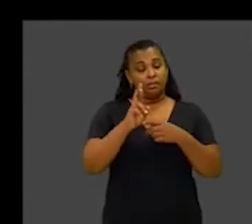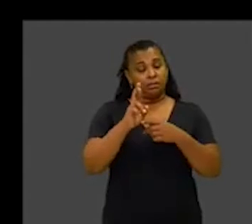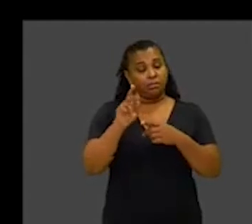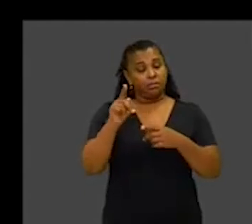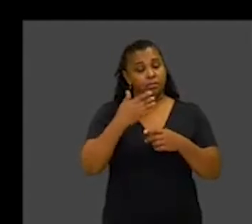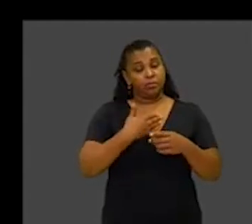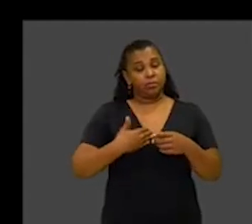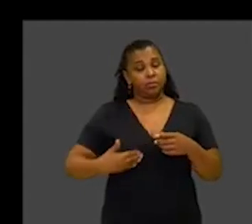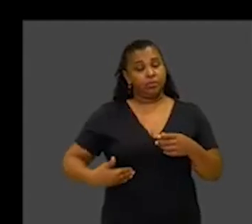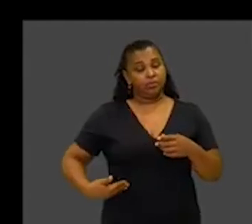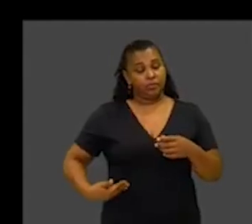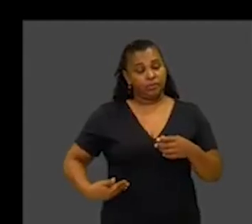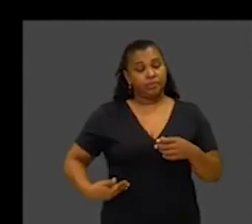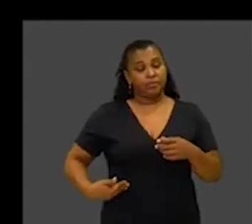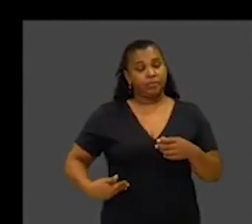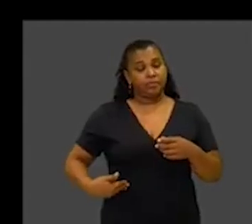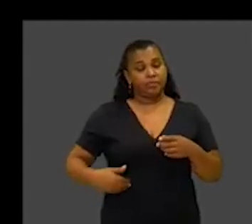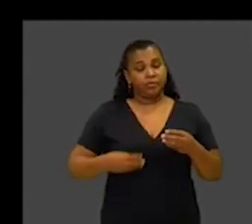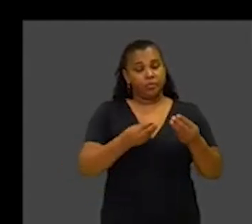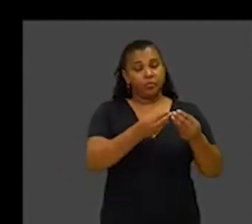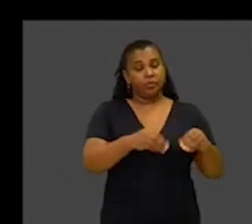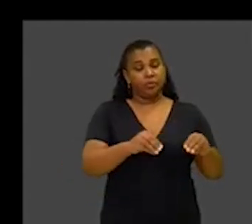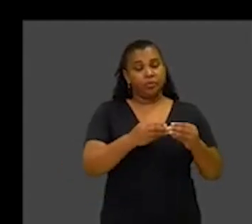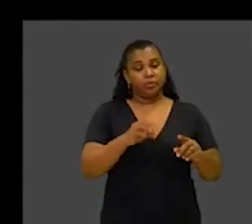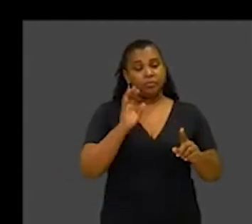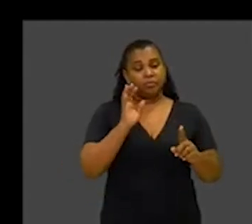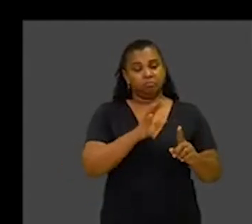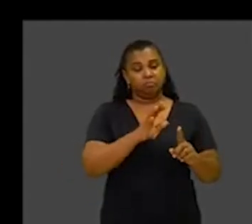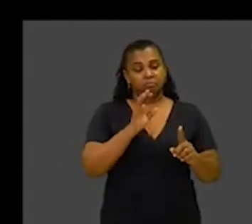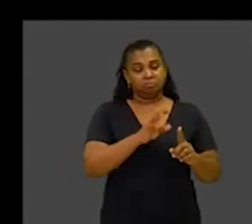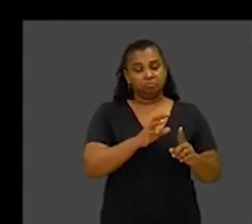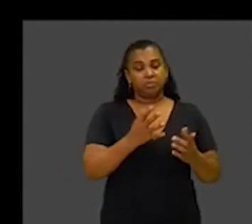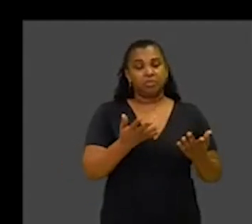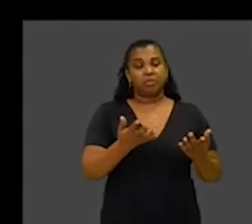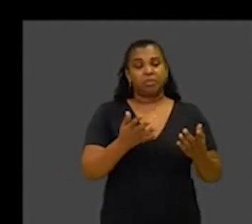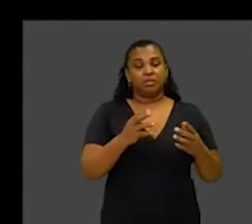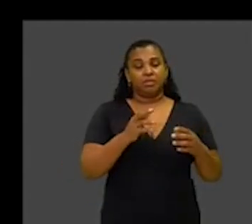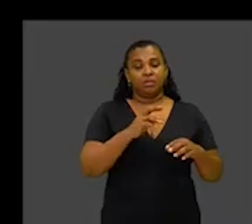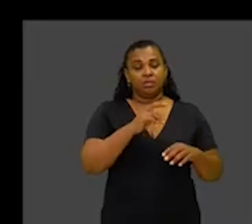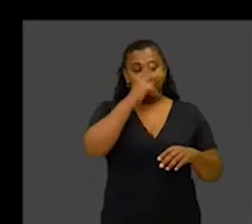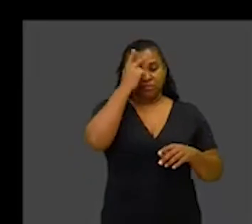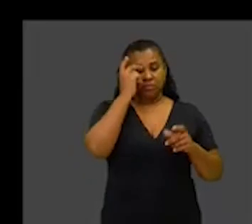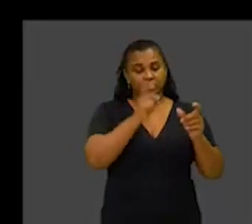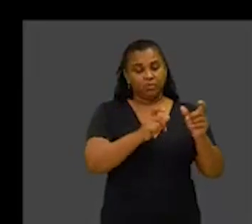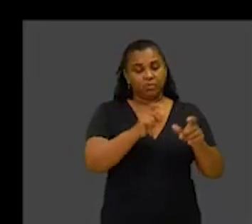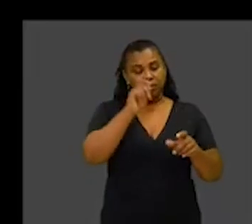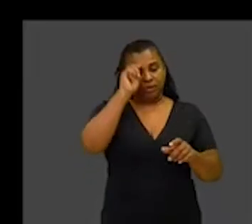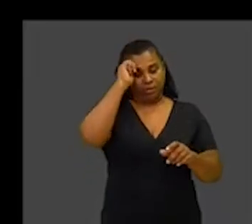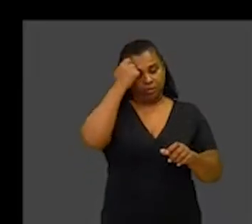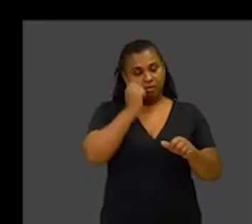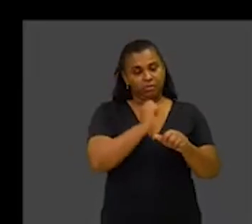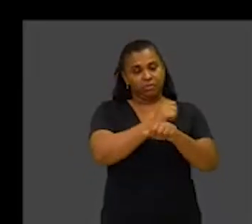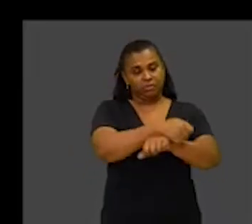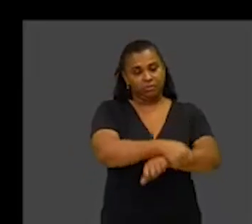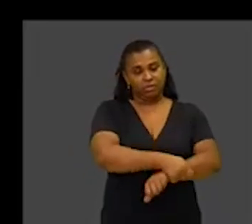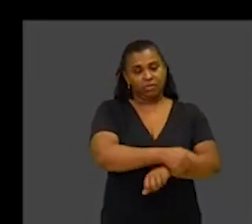Gol os prejuízos provocados pela escravidão pelo racismo então começou é passou a cobrar uma mais